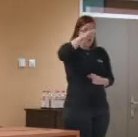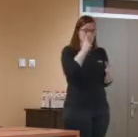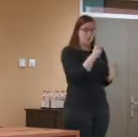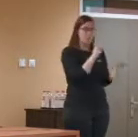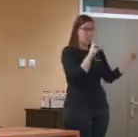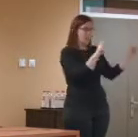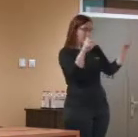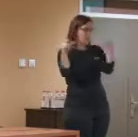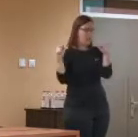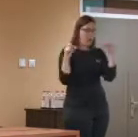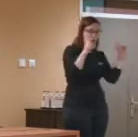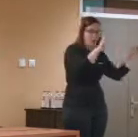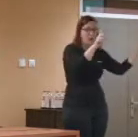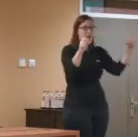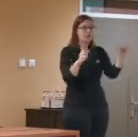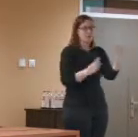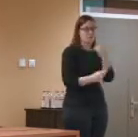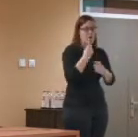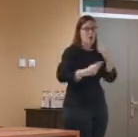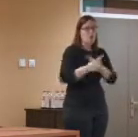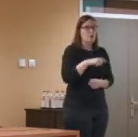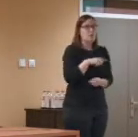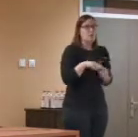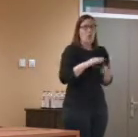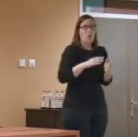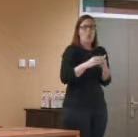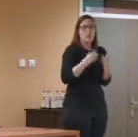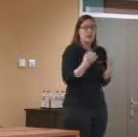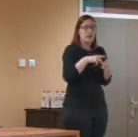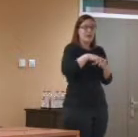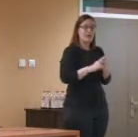se utilizaba esta herramienta para manipular a la opinión ciudadana.